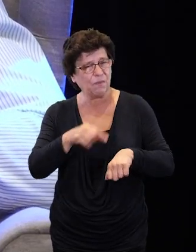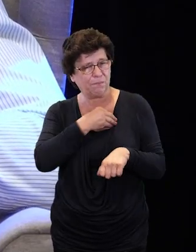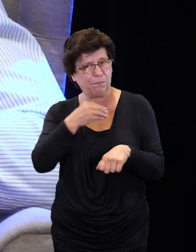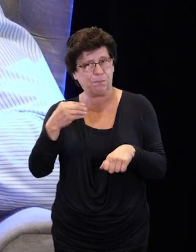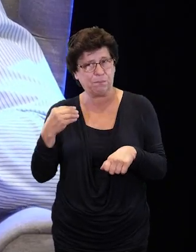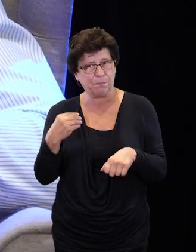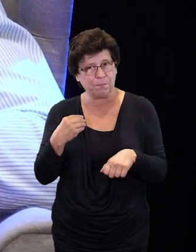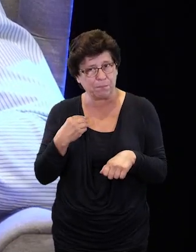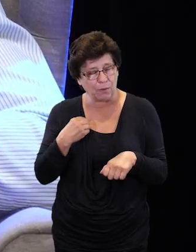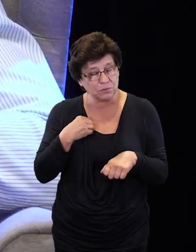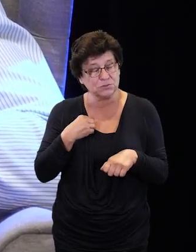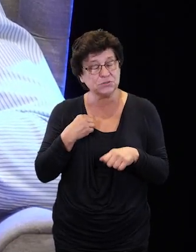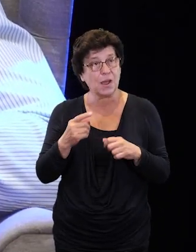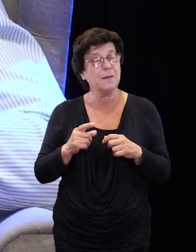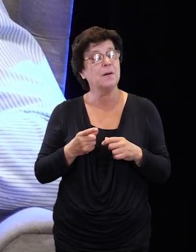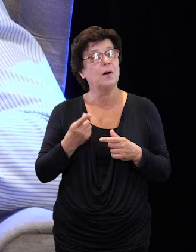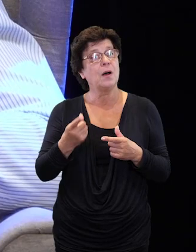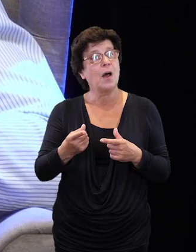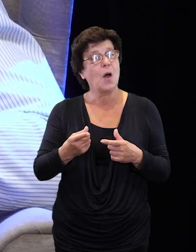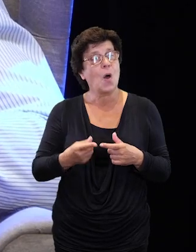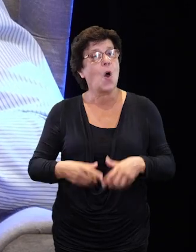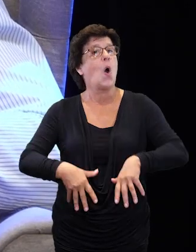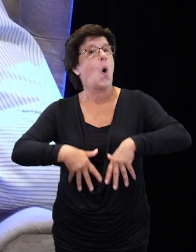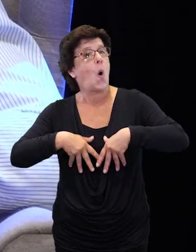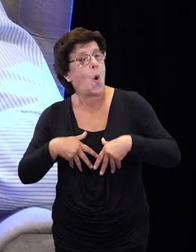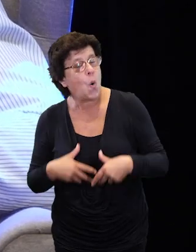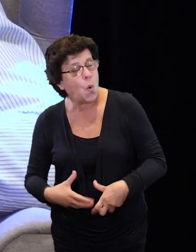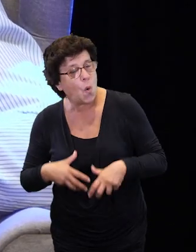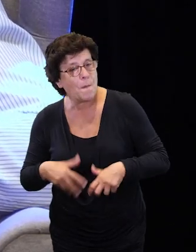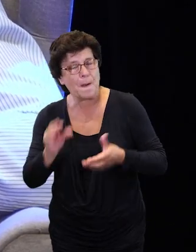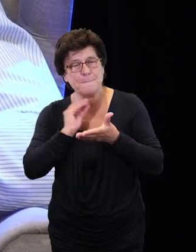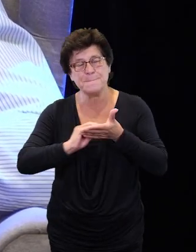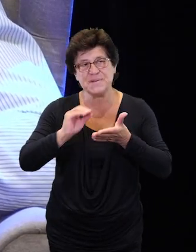poprzez na przykład humor, dystans, pisanie książek, które czujemy,